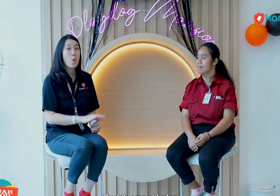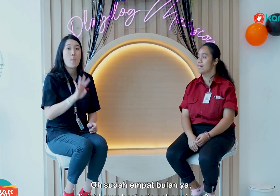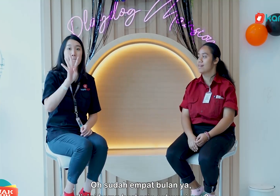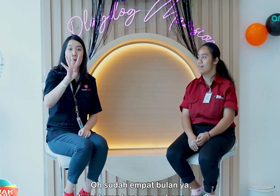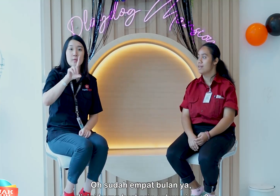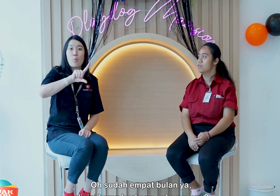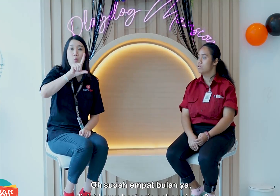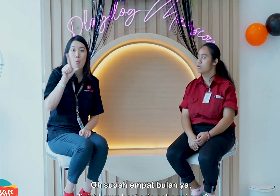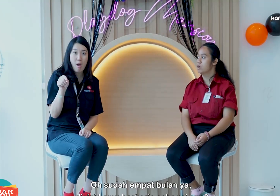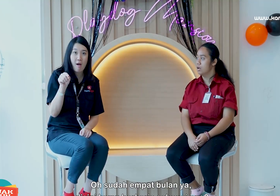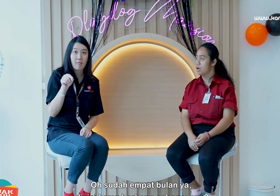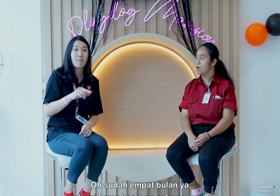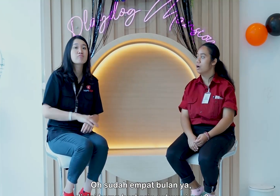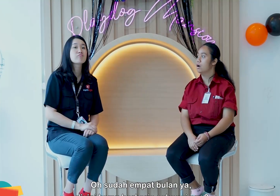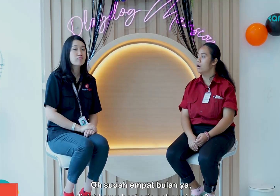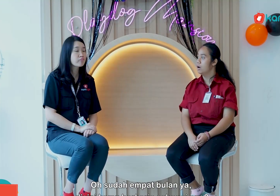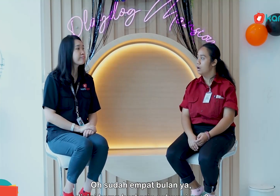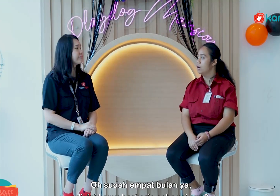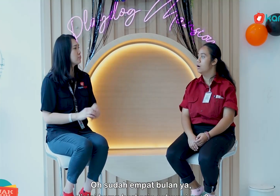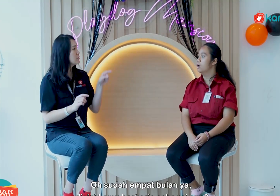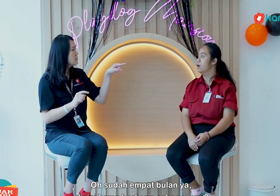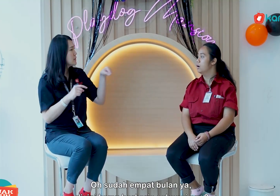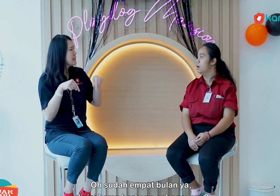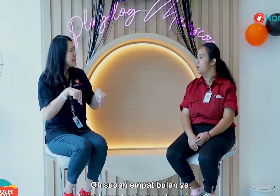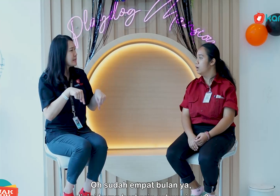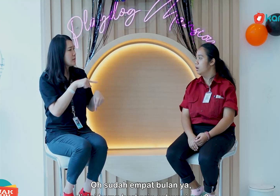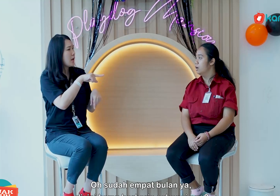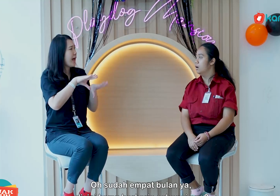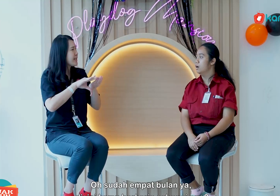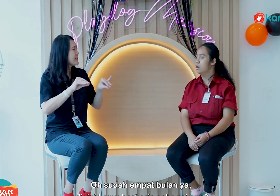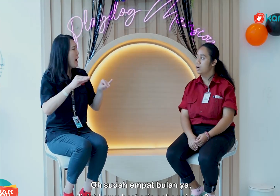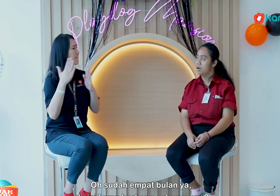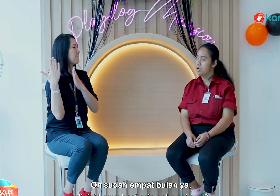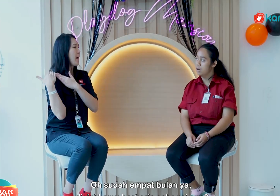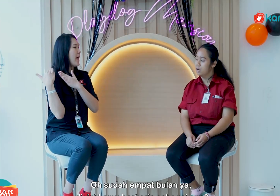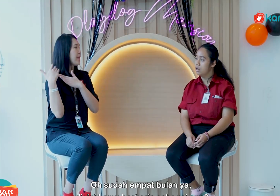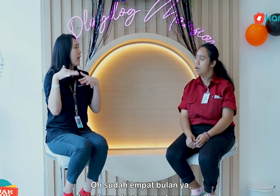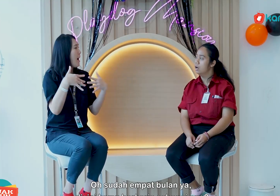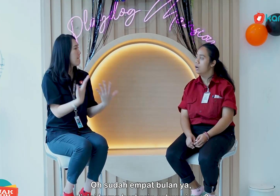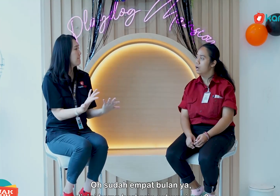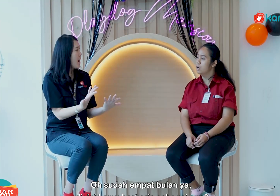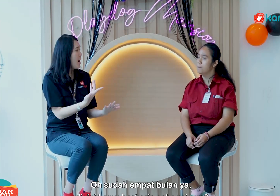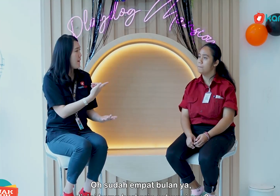Oh sudah empat bulan ya, disini kamu berkerja sebagai apa?